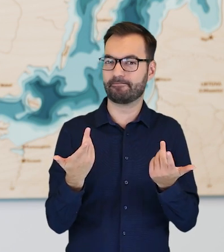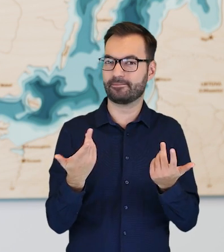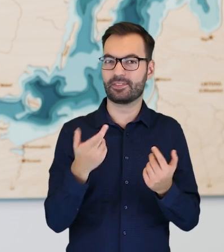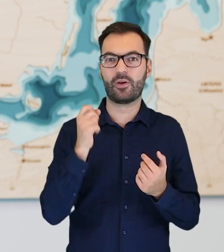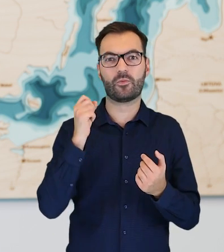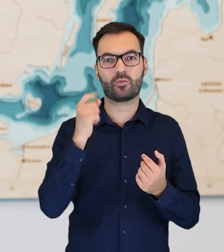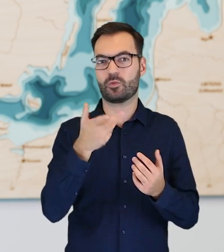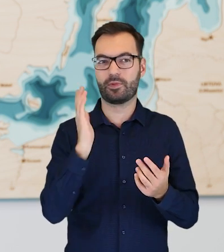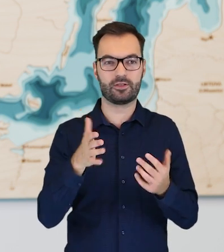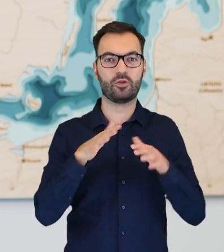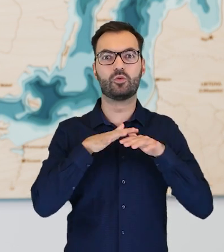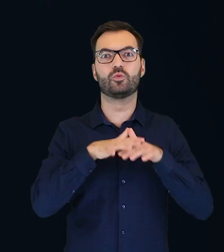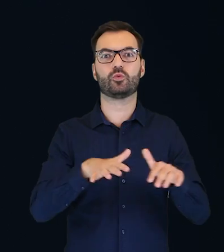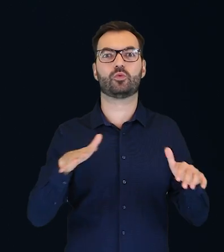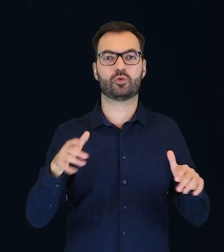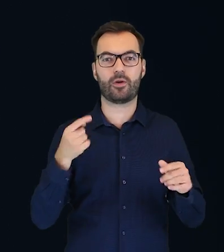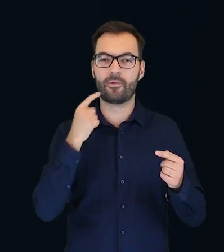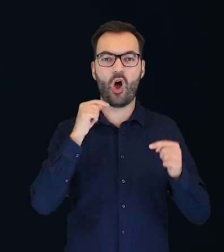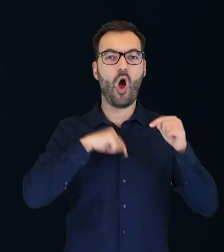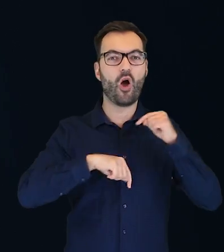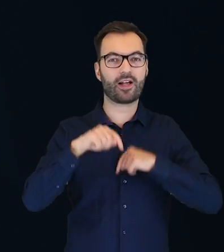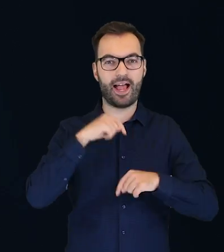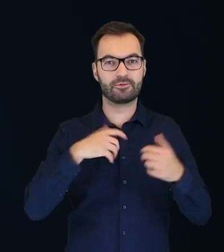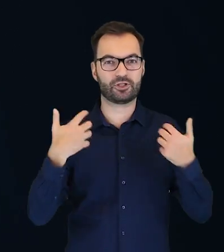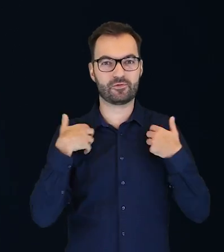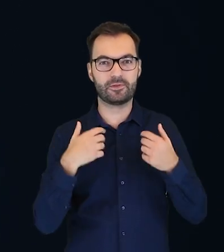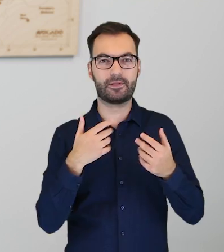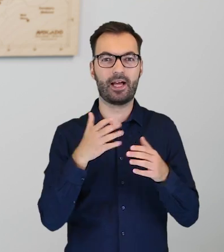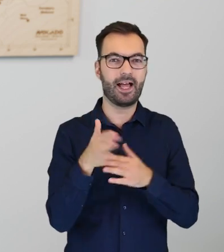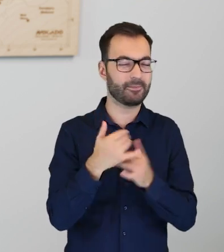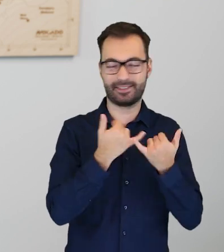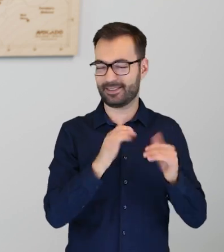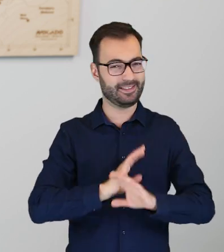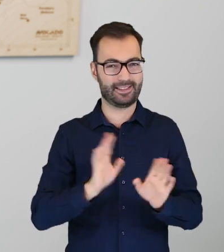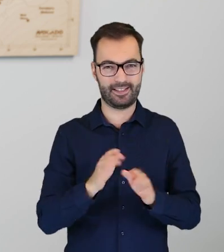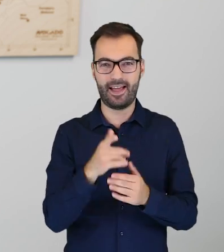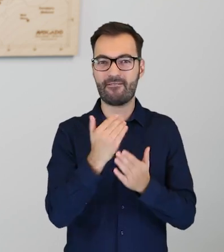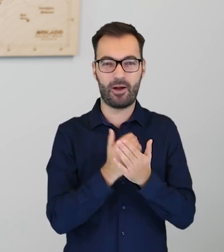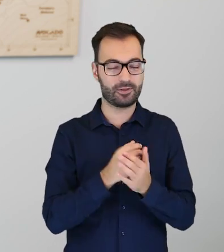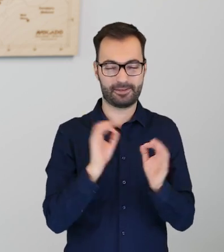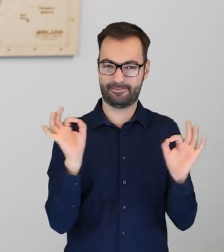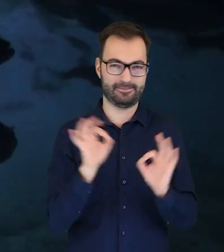możemy spodziewać się dużej liczby organizmów żywych. Warunki tam panujące nie są dla nich przyjazne.